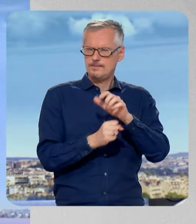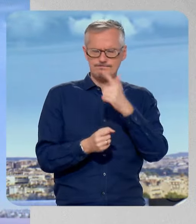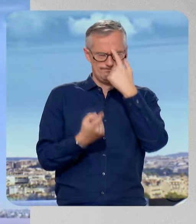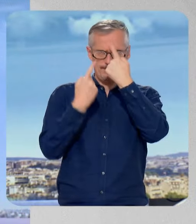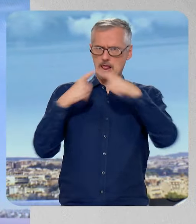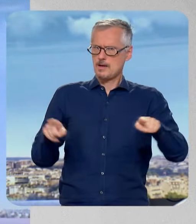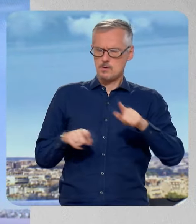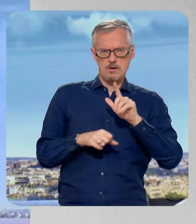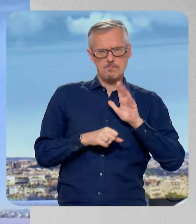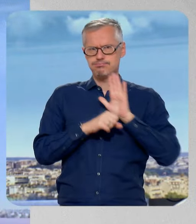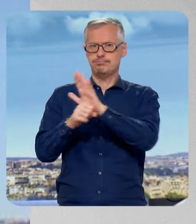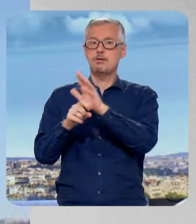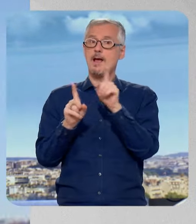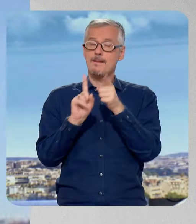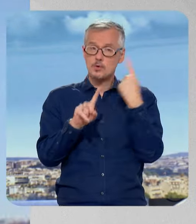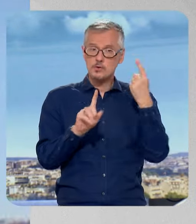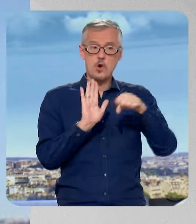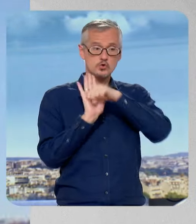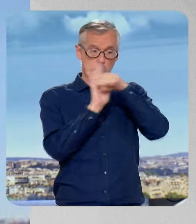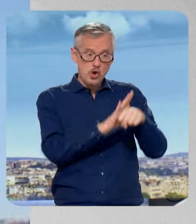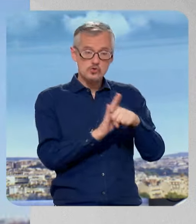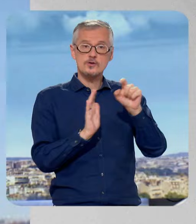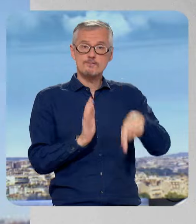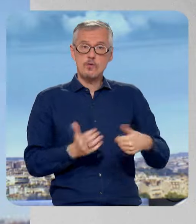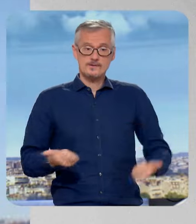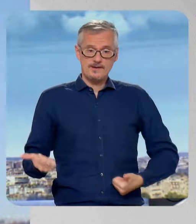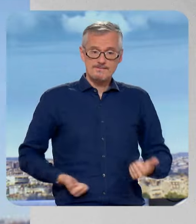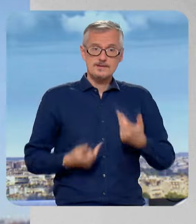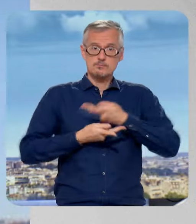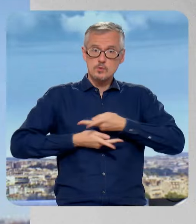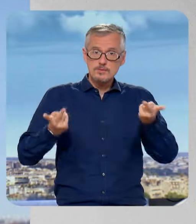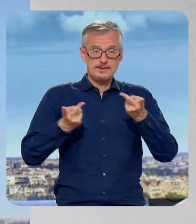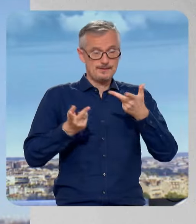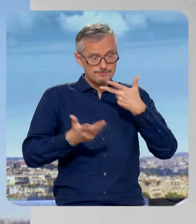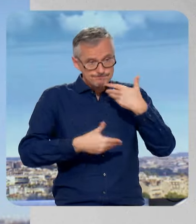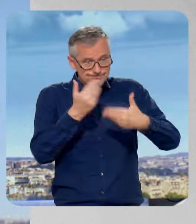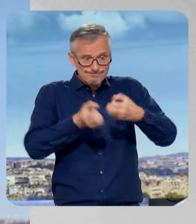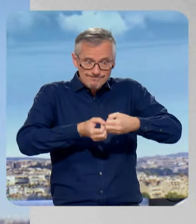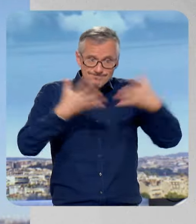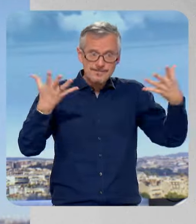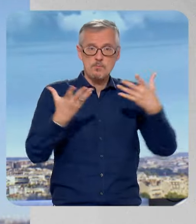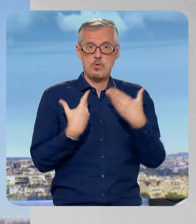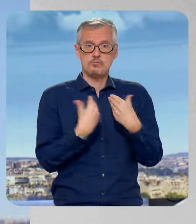avec le chef du Hamas par R.Hassan. On doit avoir une position claire de priorité dans la lutte